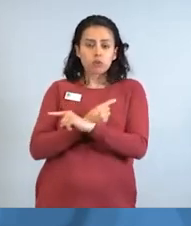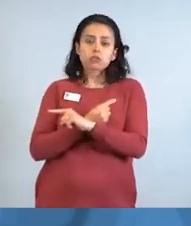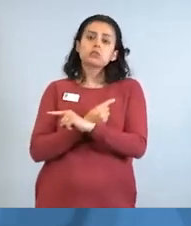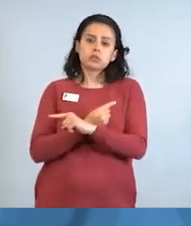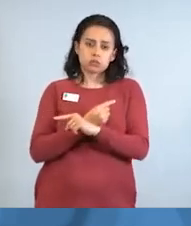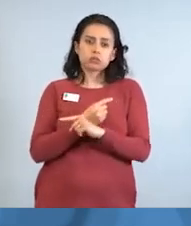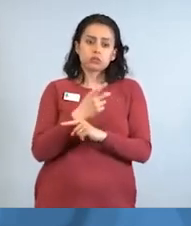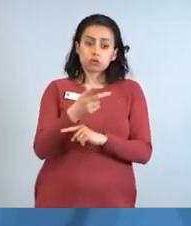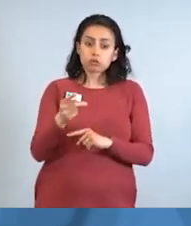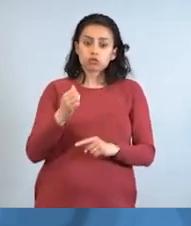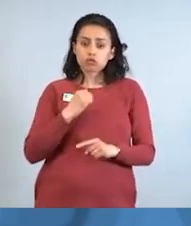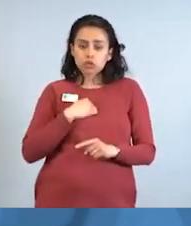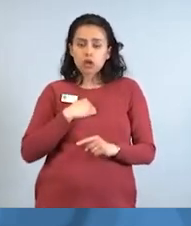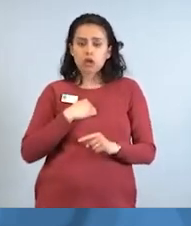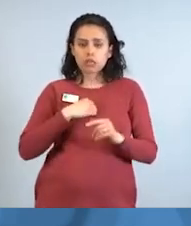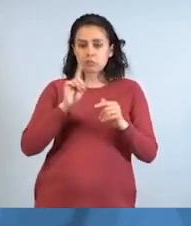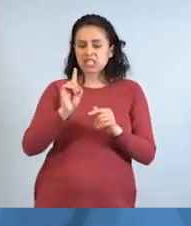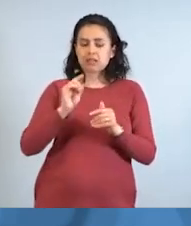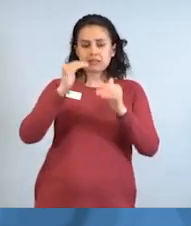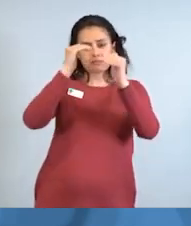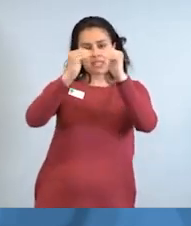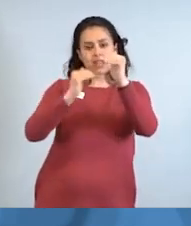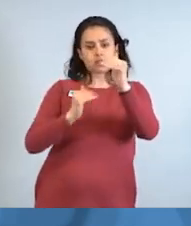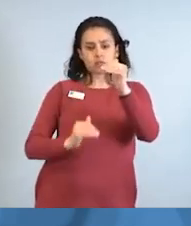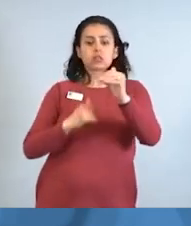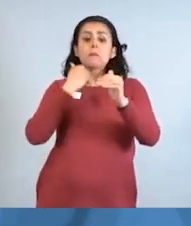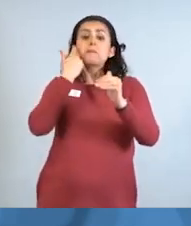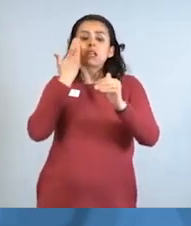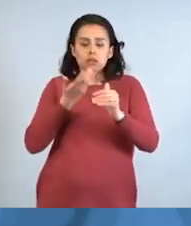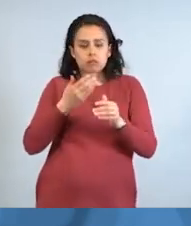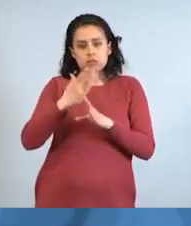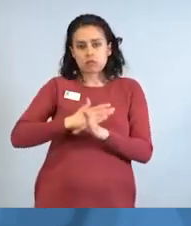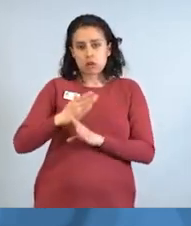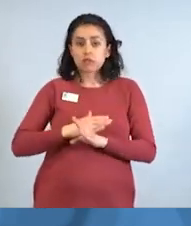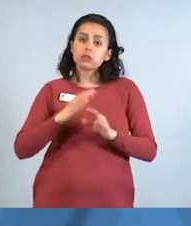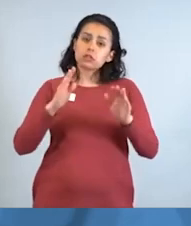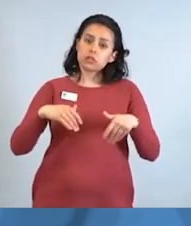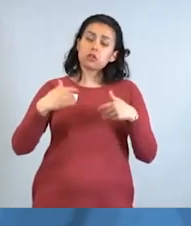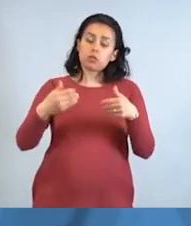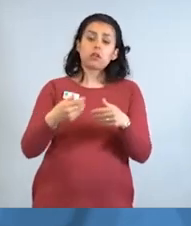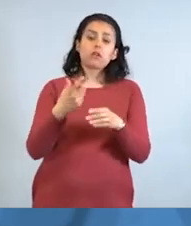ja milloin seuraavien ryhmien arvioidaan tulevan rokotusjärjestykseen.